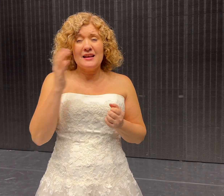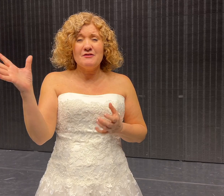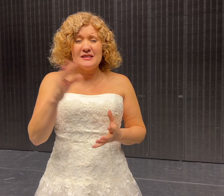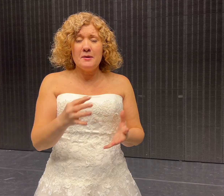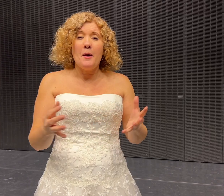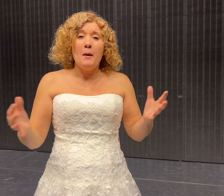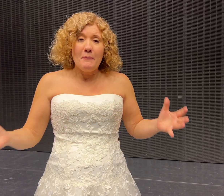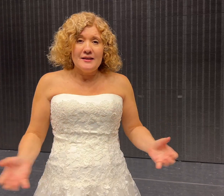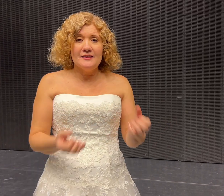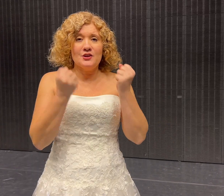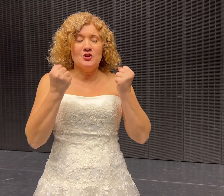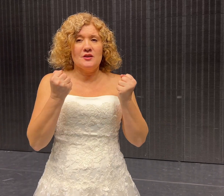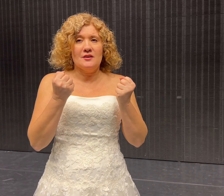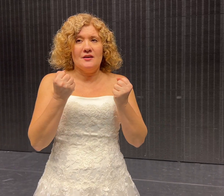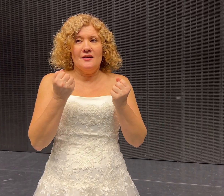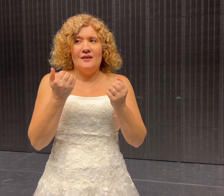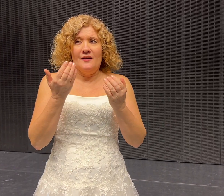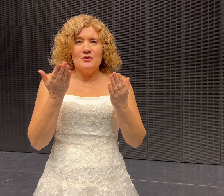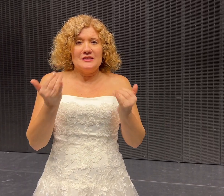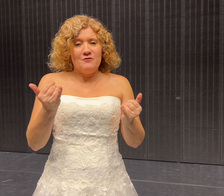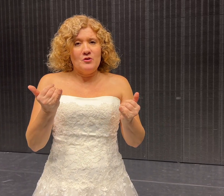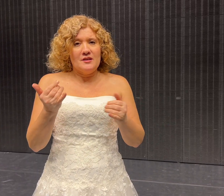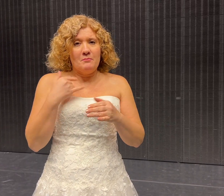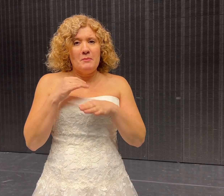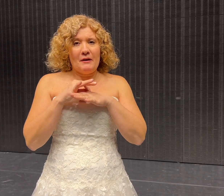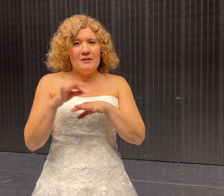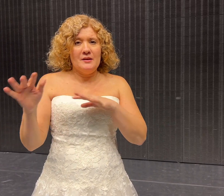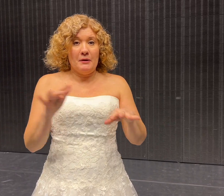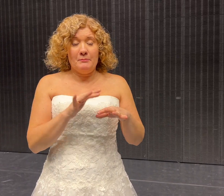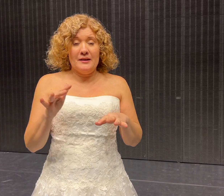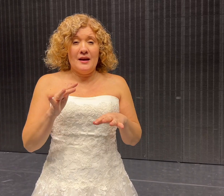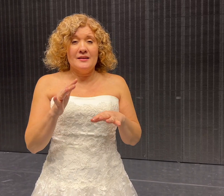и благодаря всей их поддержке сегодня мы провели мероприятие.